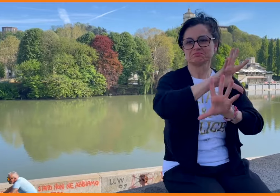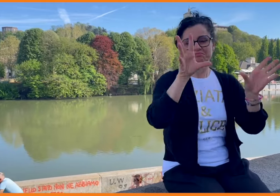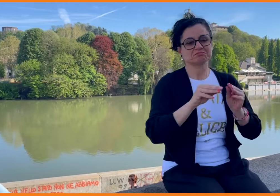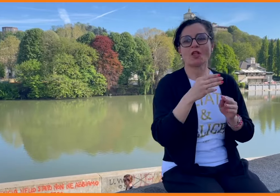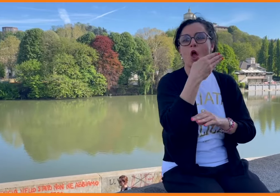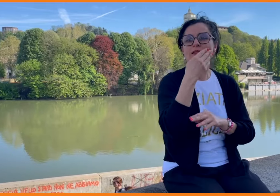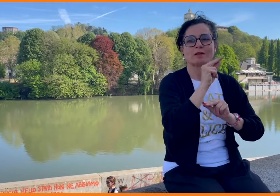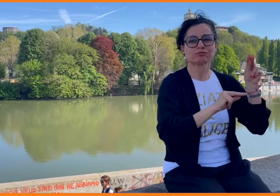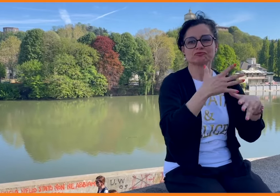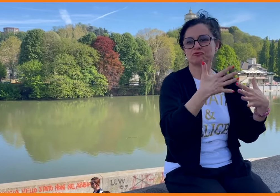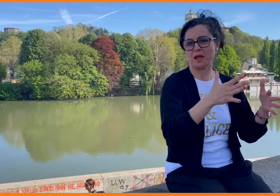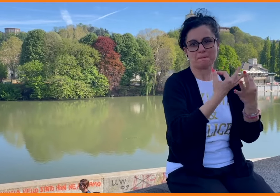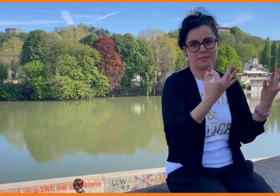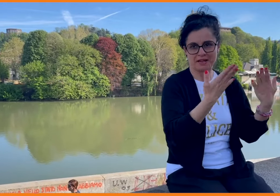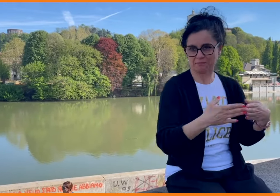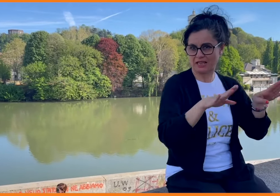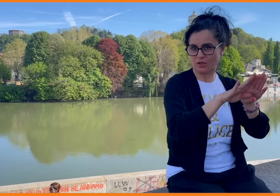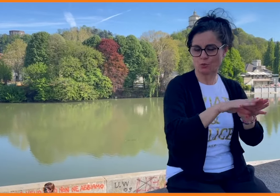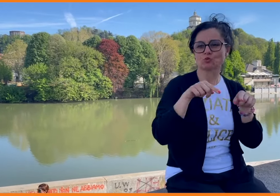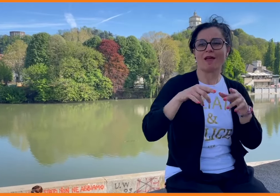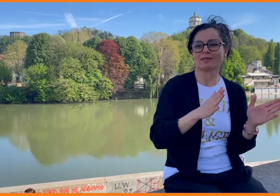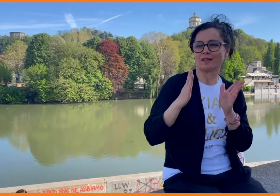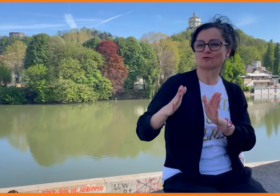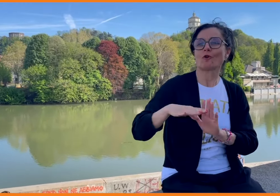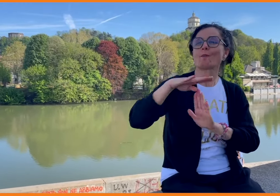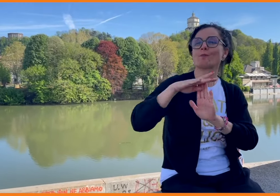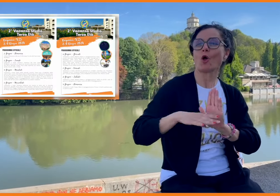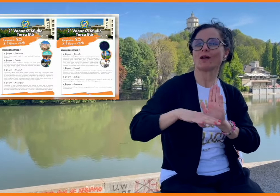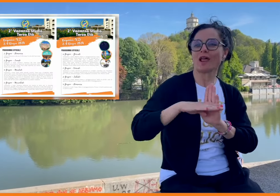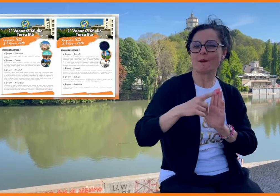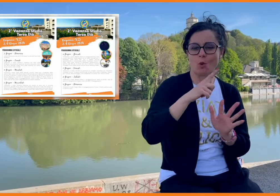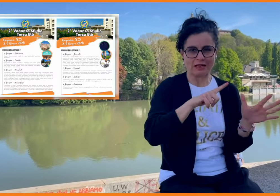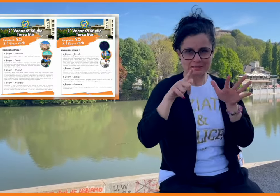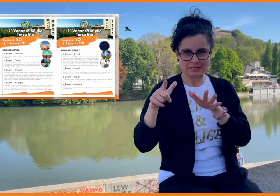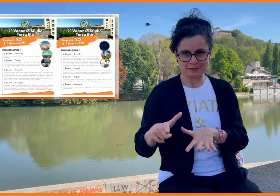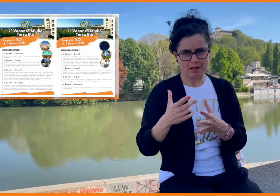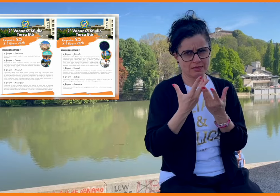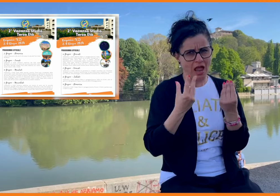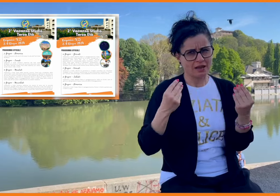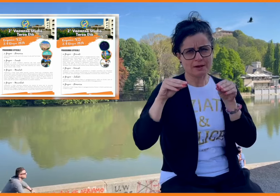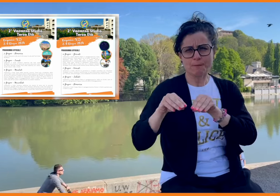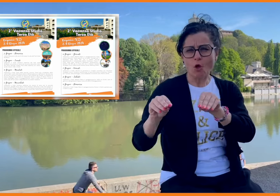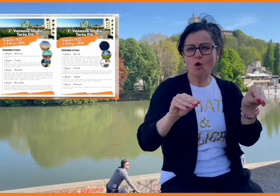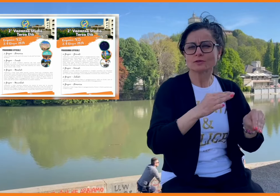È già stata effettuata la prenotazione alberghiera. Per quanto riguarda il programma che si svolgerà nell’arco di una settimana, è fitto di attività.